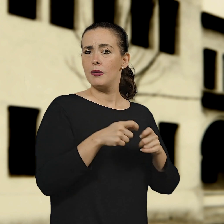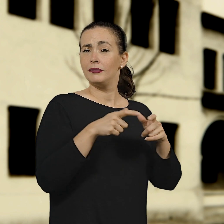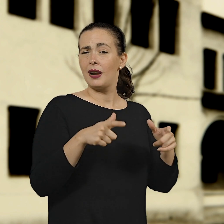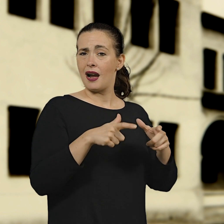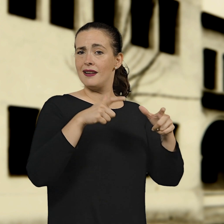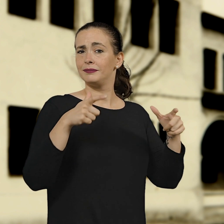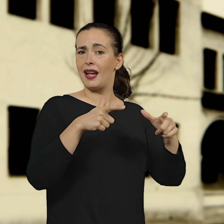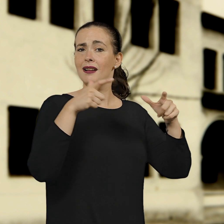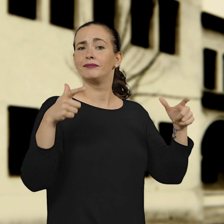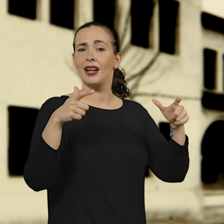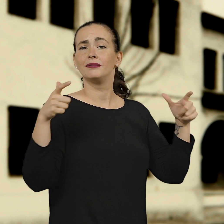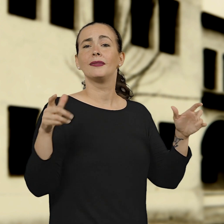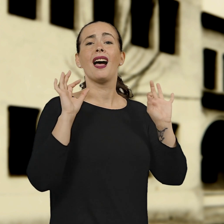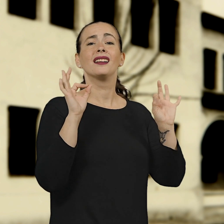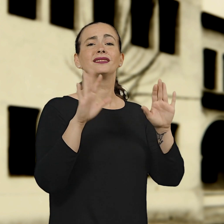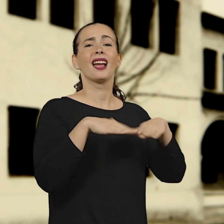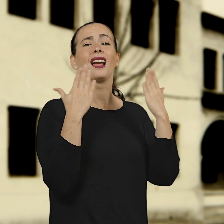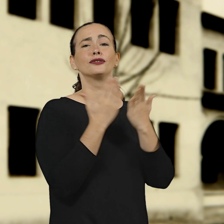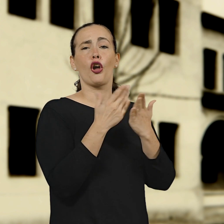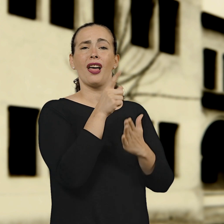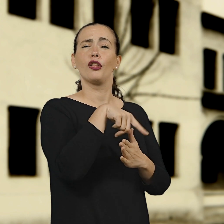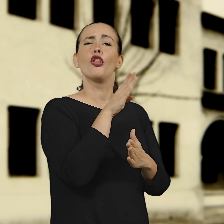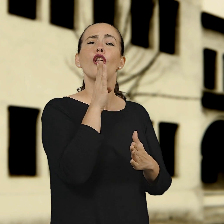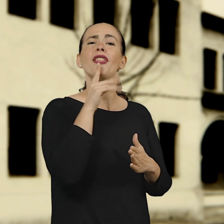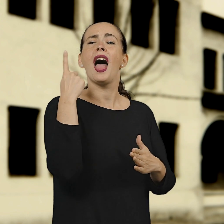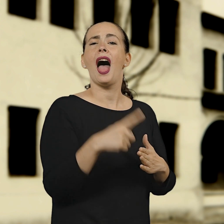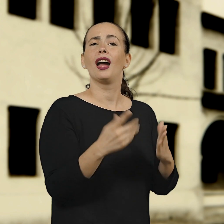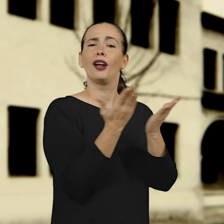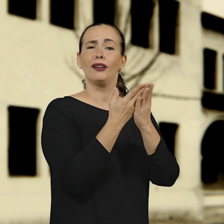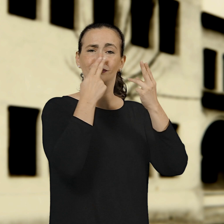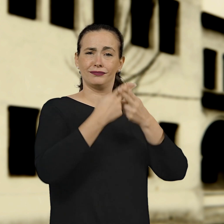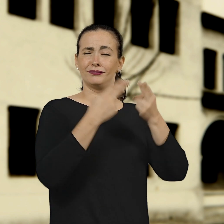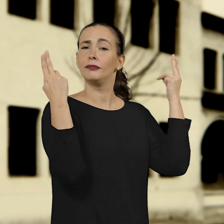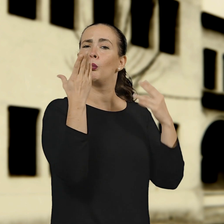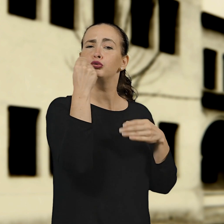Degut a l’augment d’alumnes i a les mancances que patien els locals on s’impartien les classes de l’escola pública,